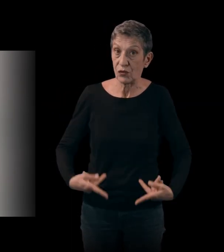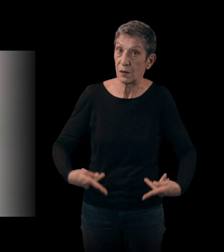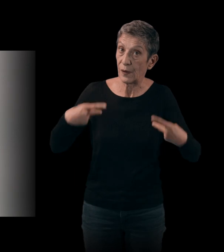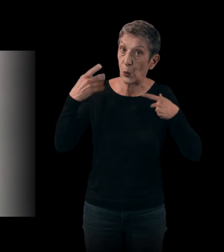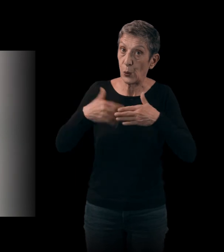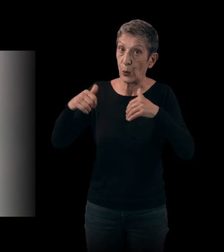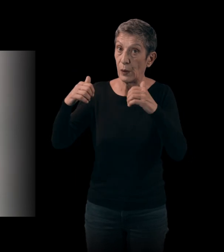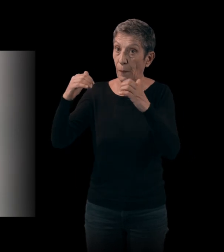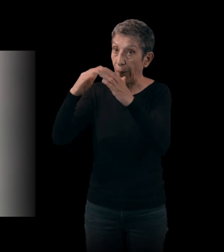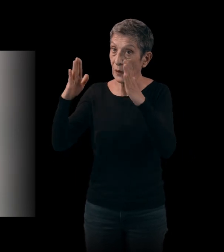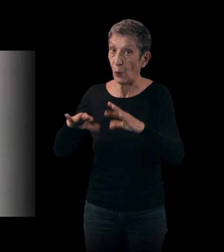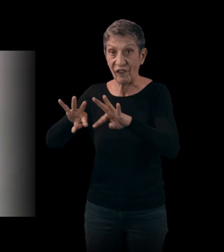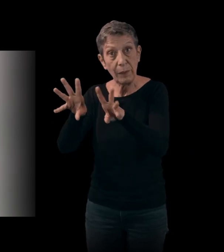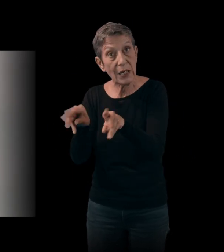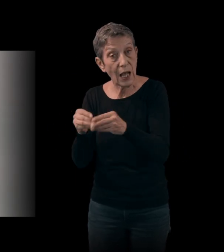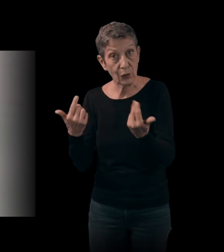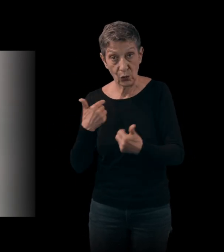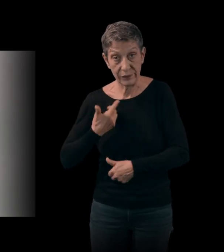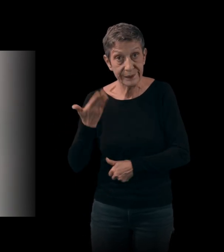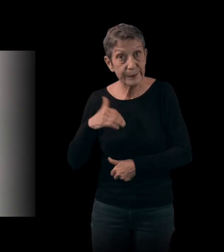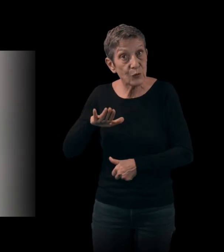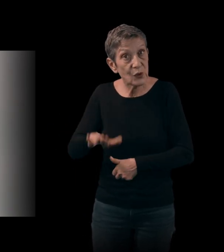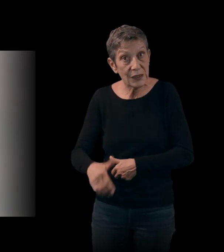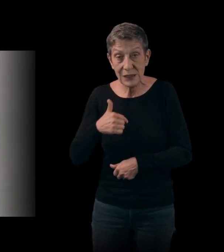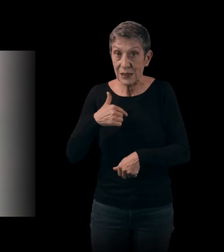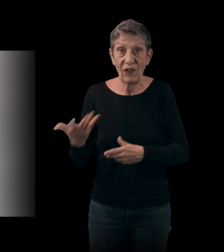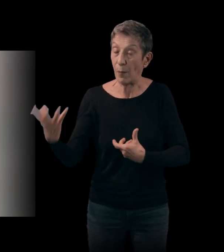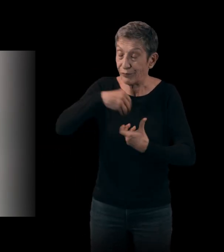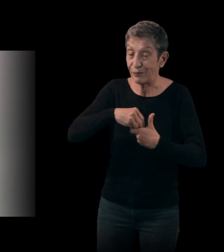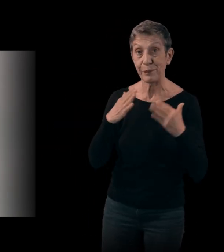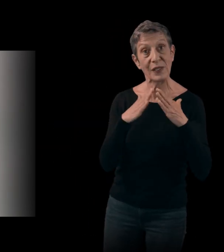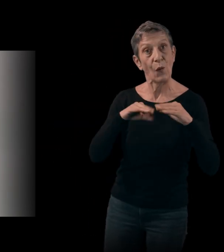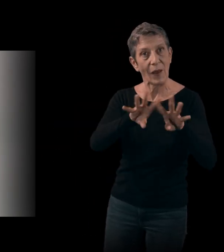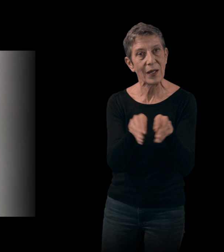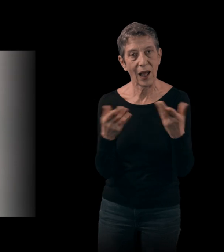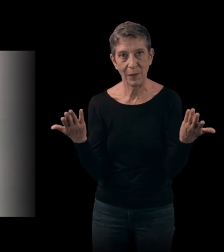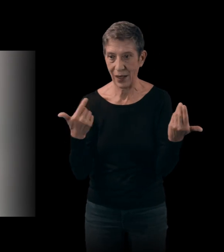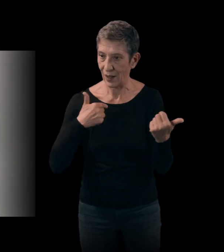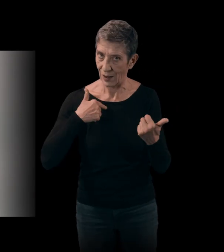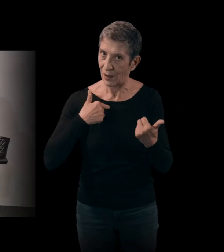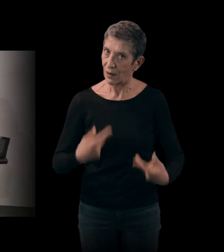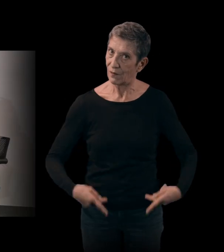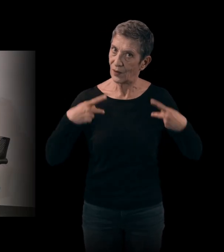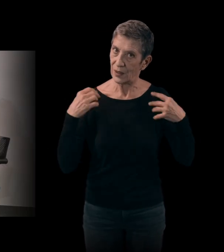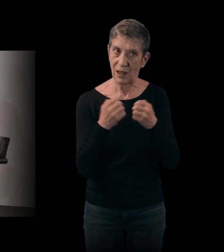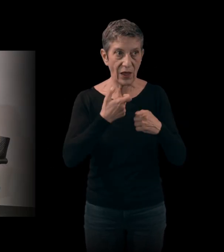Donc, moi, en tant qu'enfant, j'ai toujours vécu avec mes grands-parents vietnamiens, à part le grand-père qui meurt assez vite.